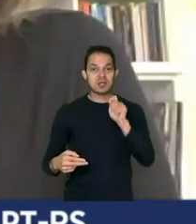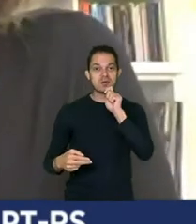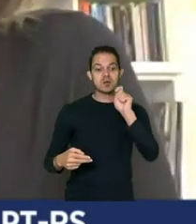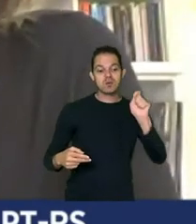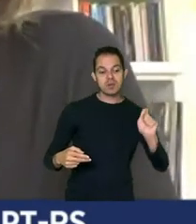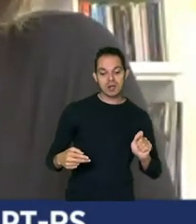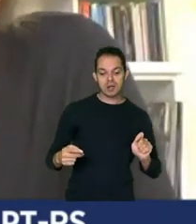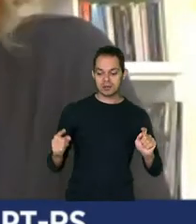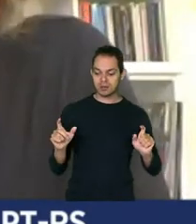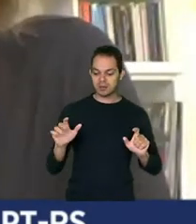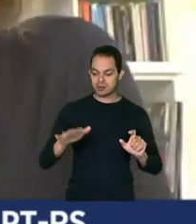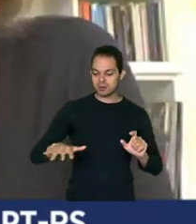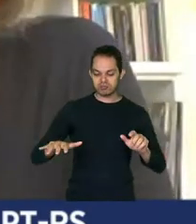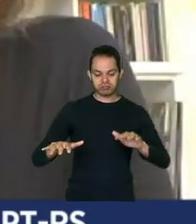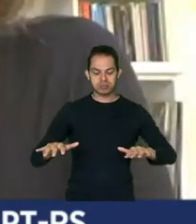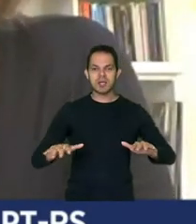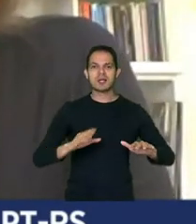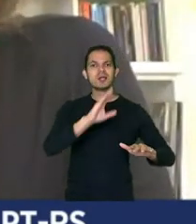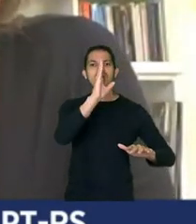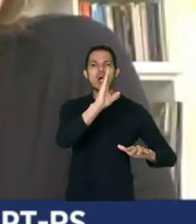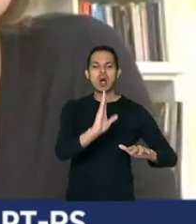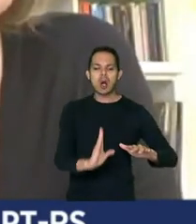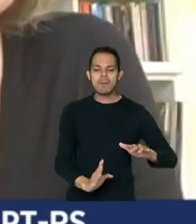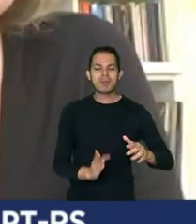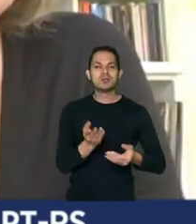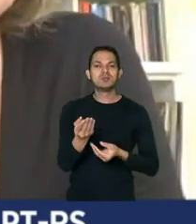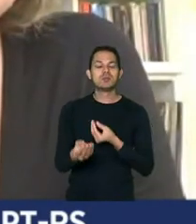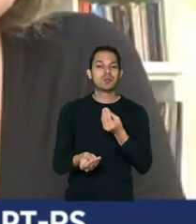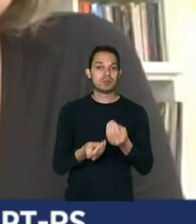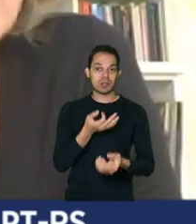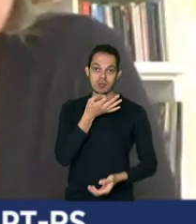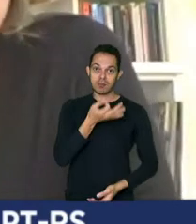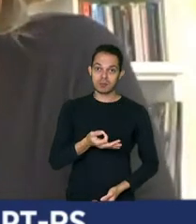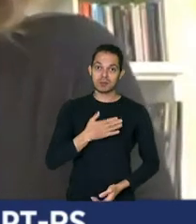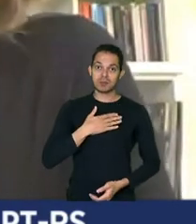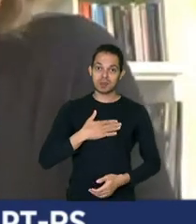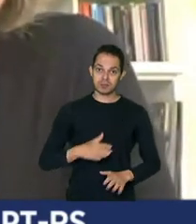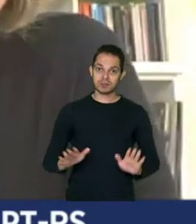QUERO DIZER AO BRASIL HOJE, ESSA SITUAÇÃO QUE ACONTECE NO MUNDO, ENTRE RÚSSIA E